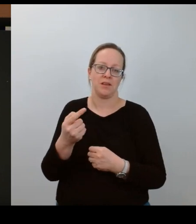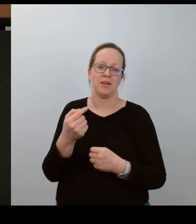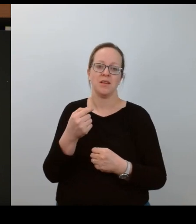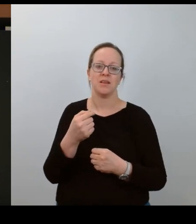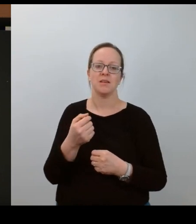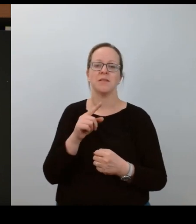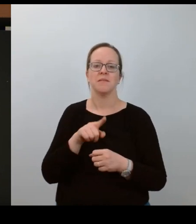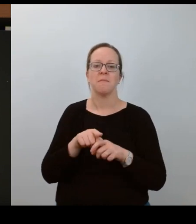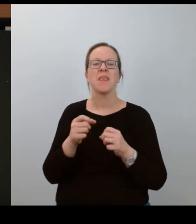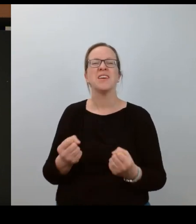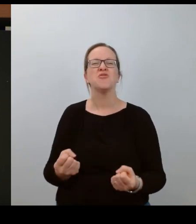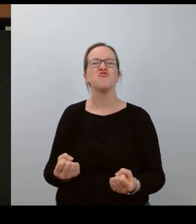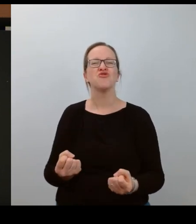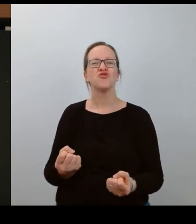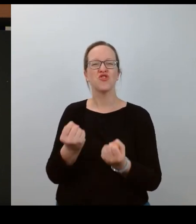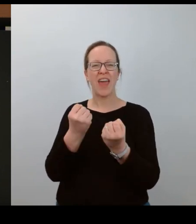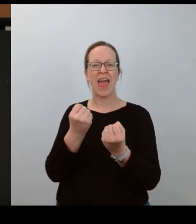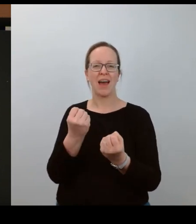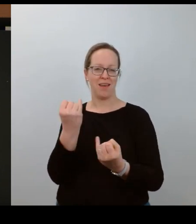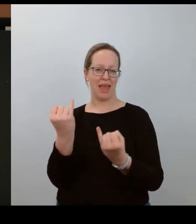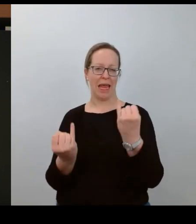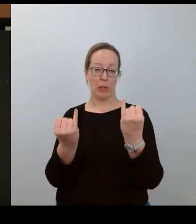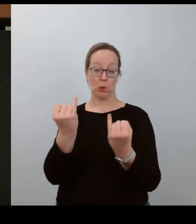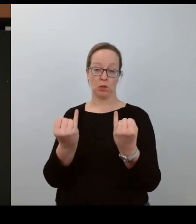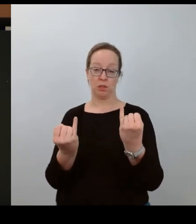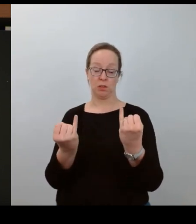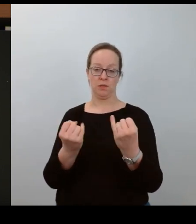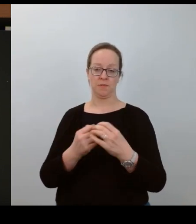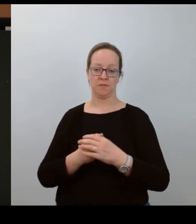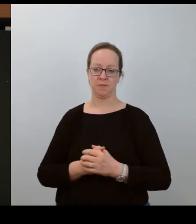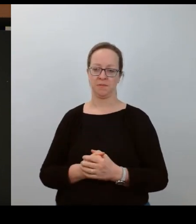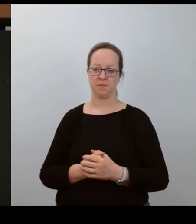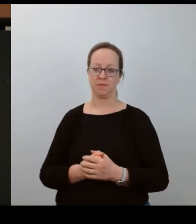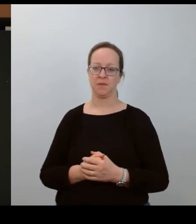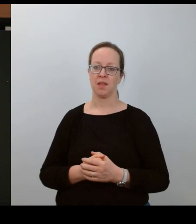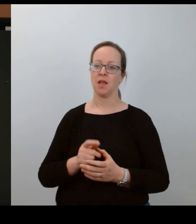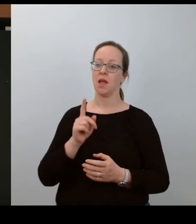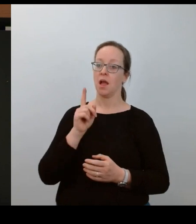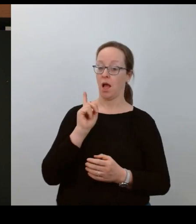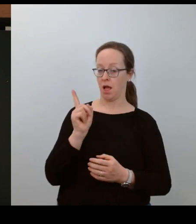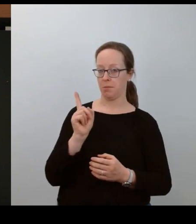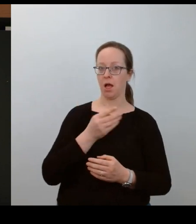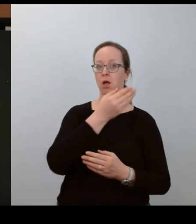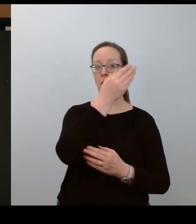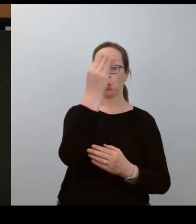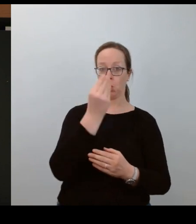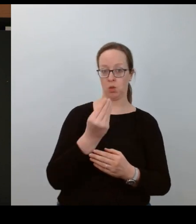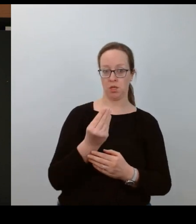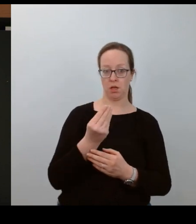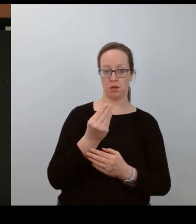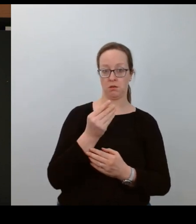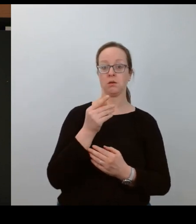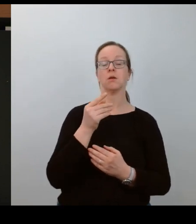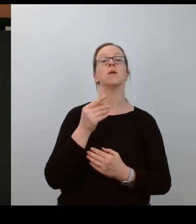wenigen Stars und Superstars viele Künstlerpersönlichkeiten mit niedrigen und niedrigsten Einkommen aus kommen müssen,